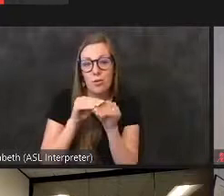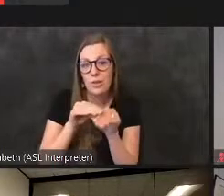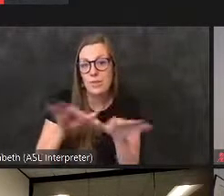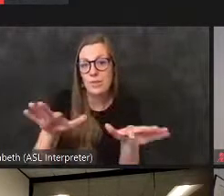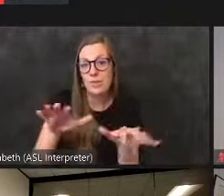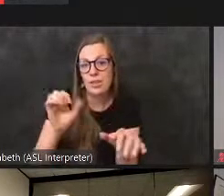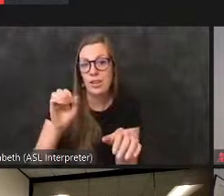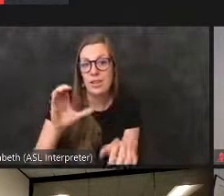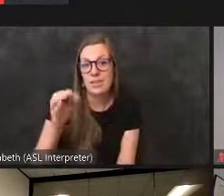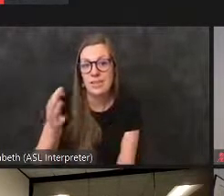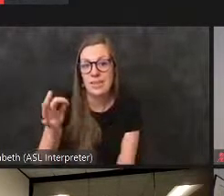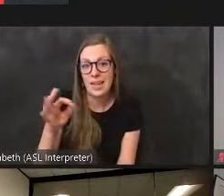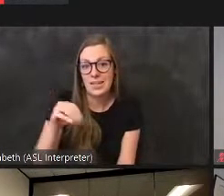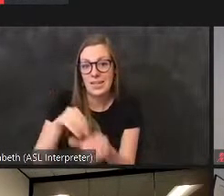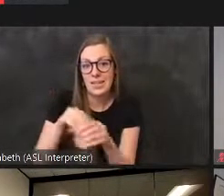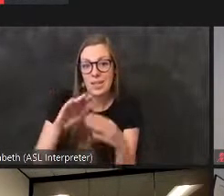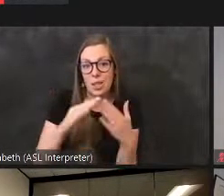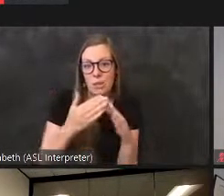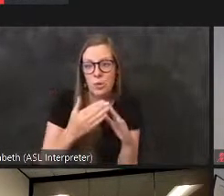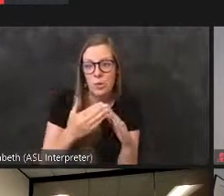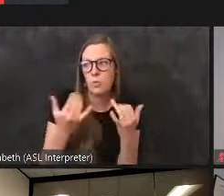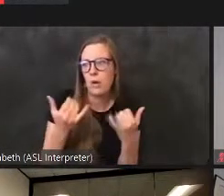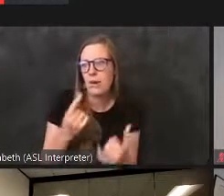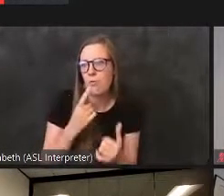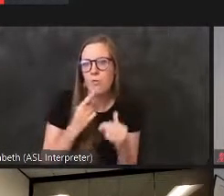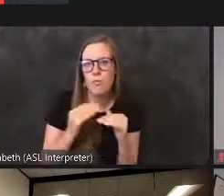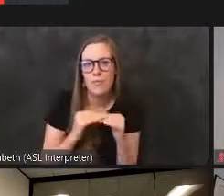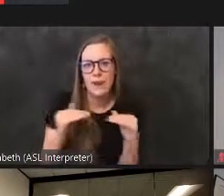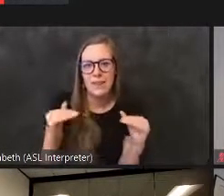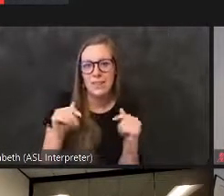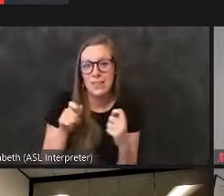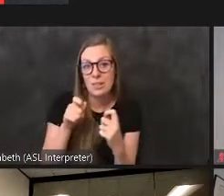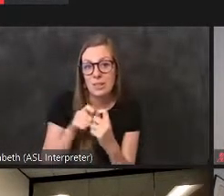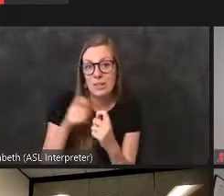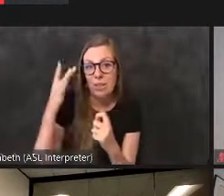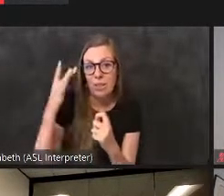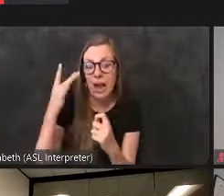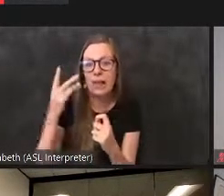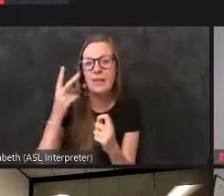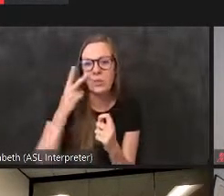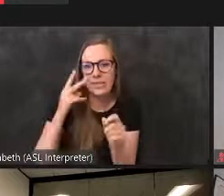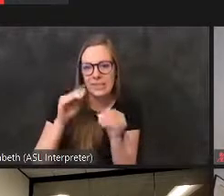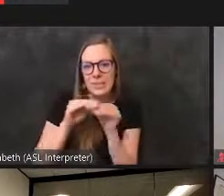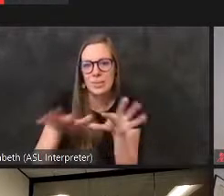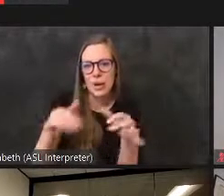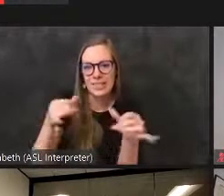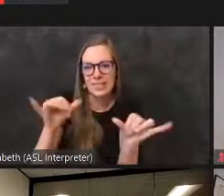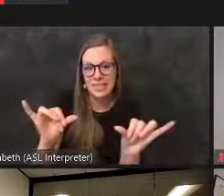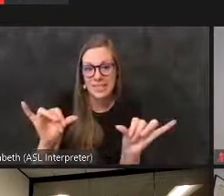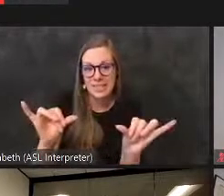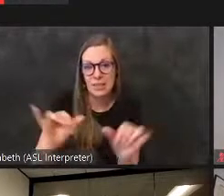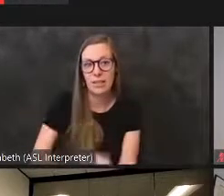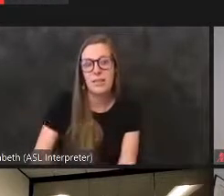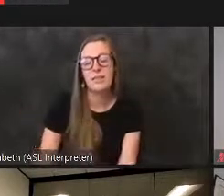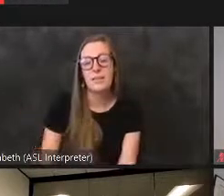transmisión de los del COVID 19 en la comunidad. De hecho. En el nivel rojo. Específicamente porque estamos viendo transmisión de COVID ningin.